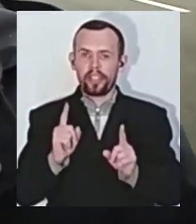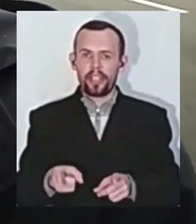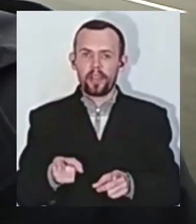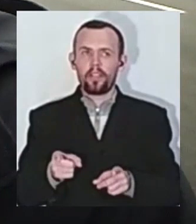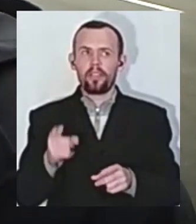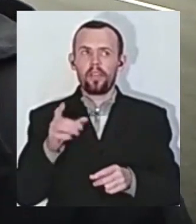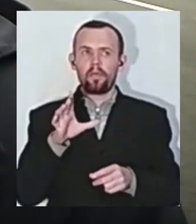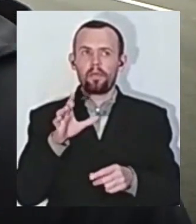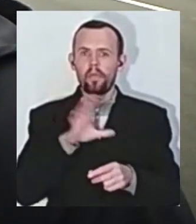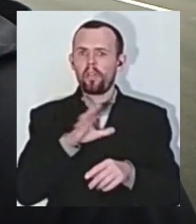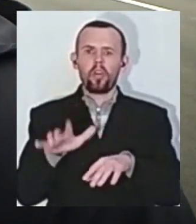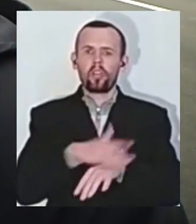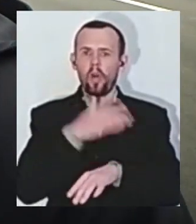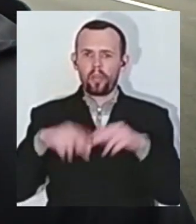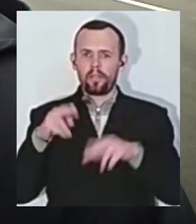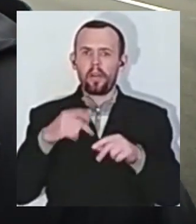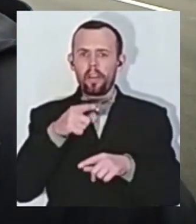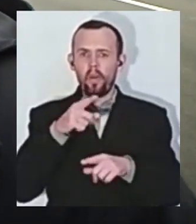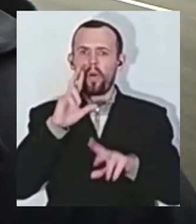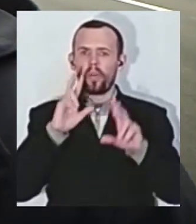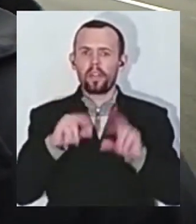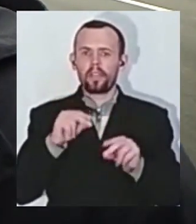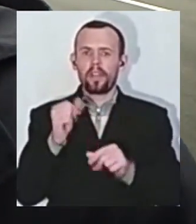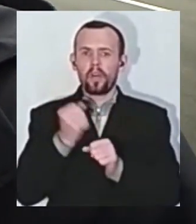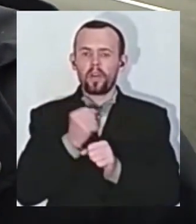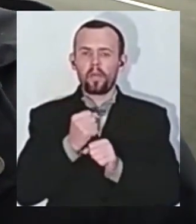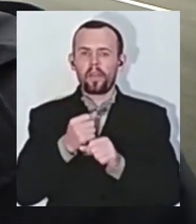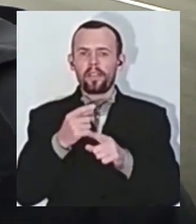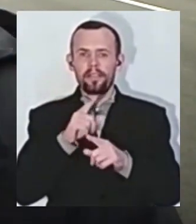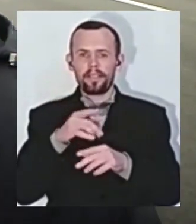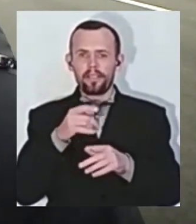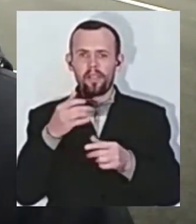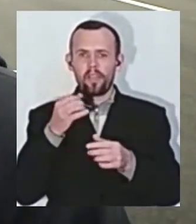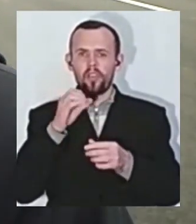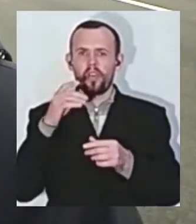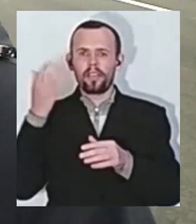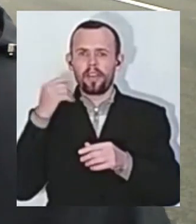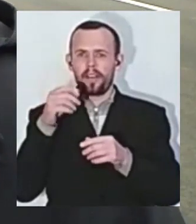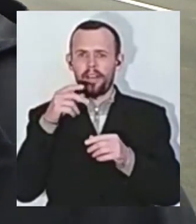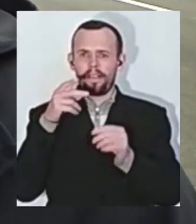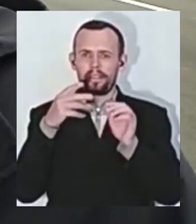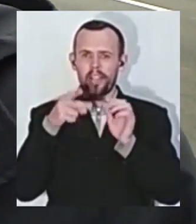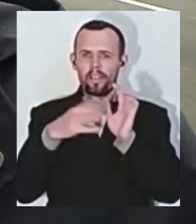Його намагалися робити 6 смуговим 2008, 2009 рокаках потім це питання зупинилося